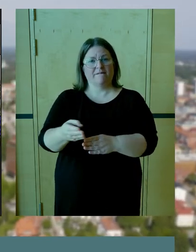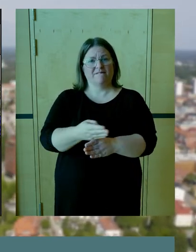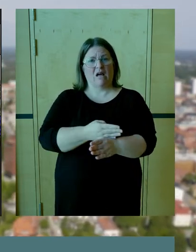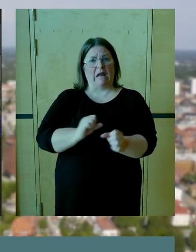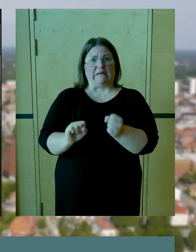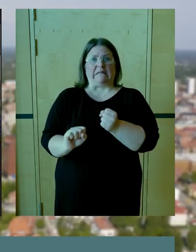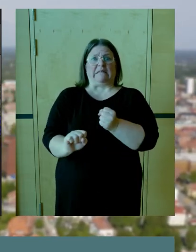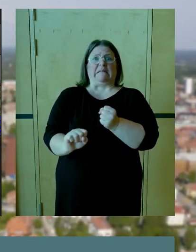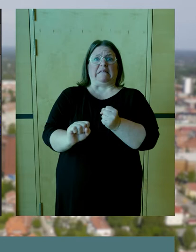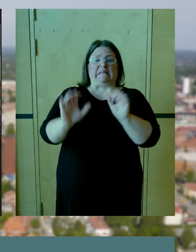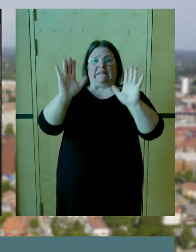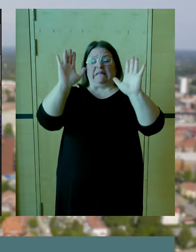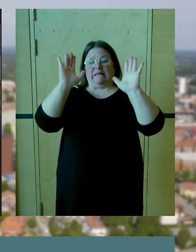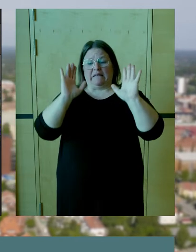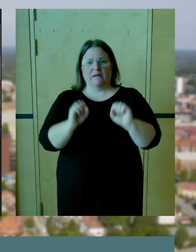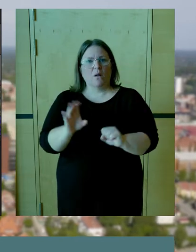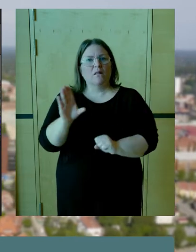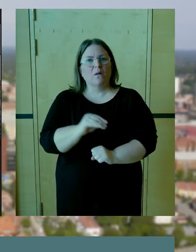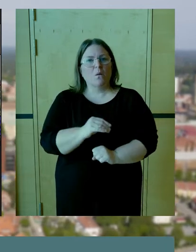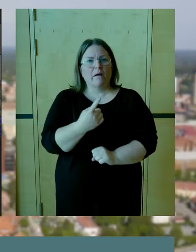Visade sig att de är 120 platserna som var det